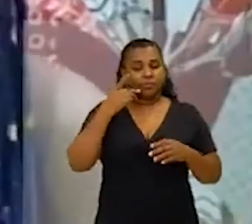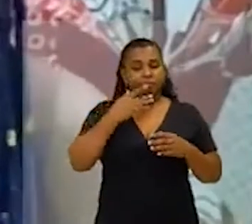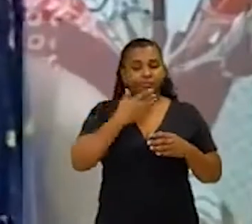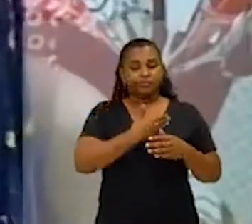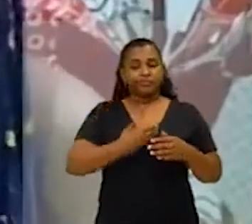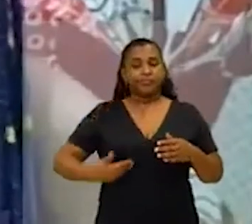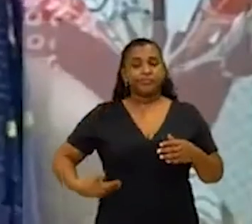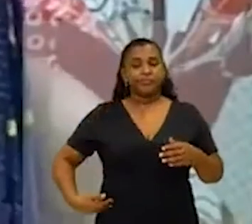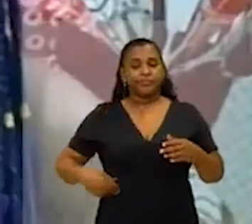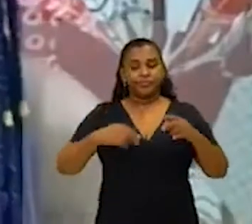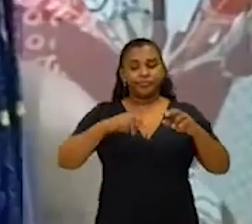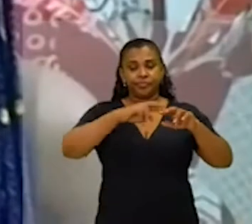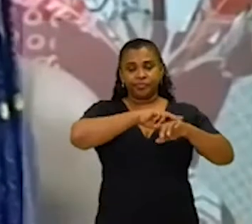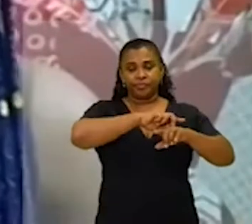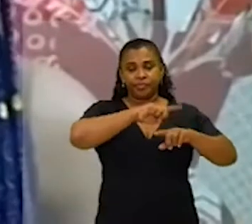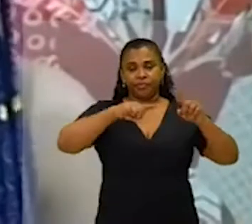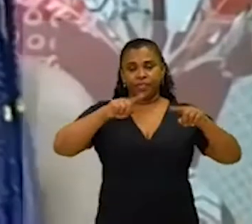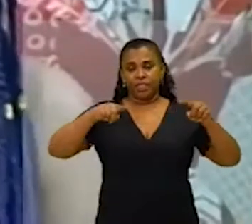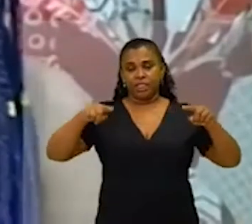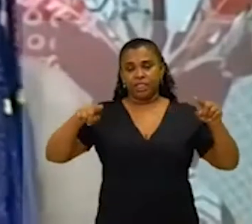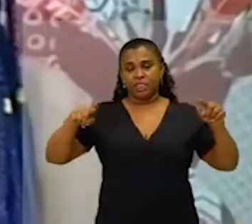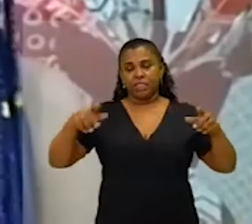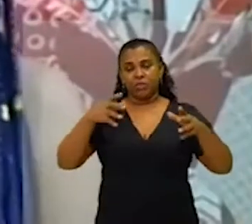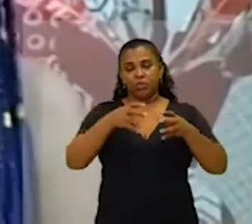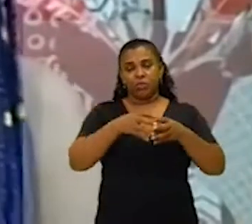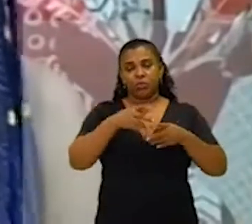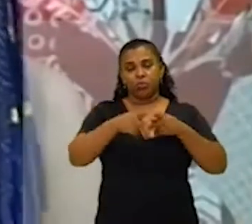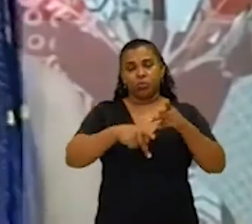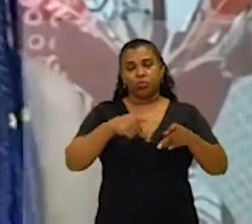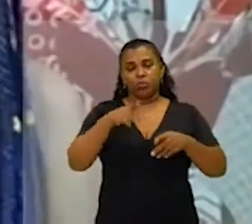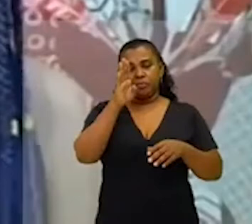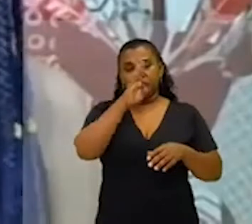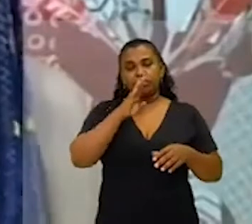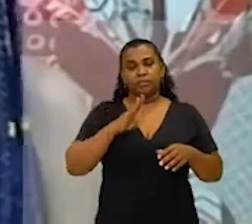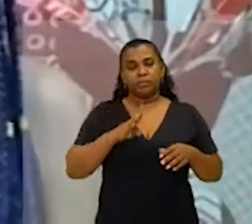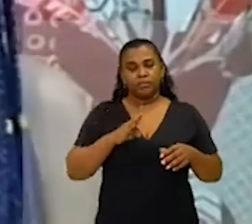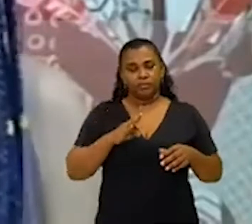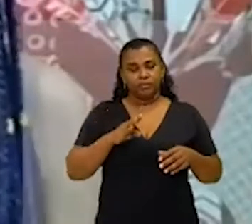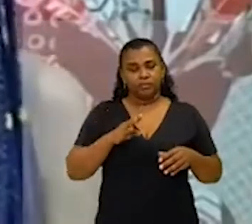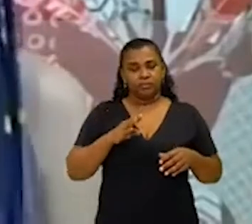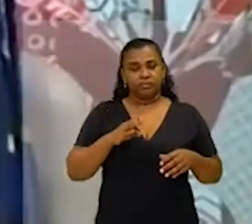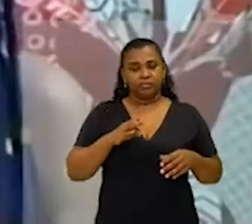da nossa população Então para mim por mais que não seja a gente ainda ainda está vendo o